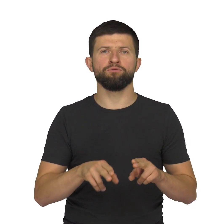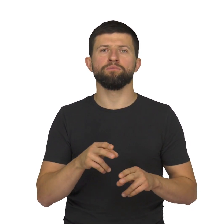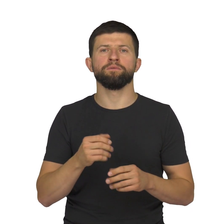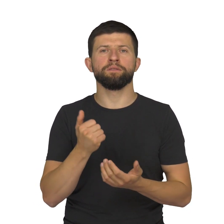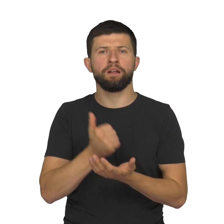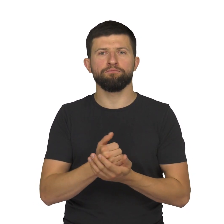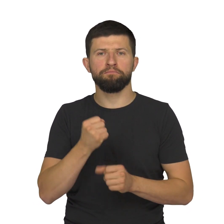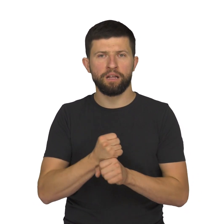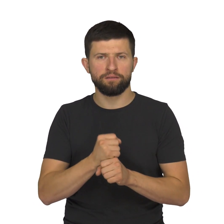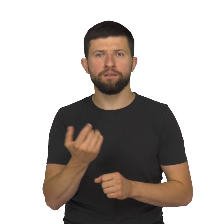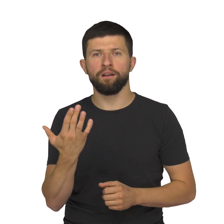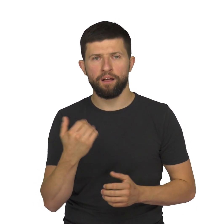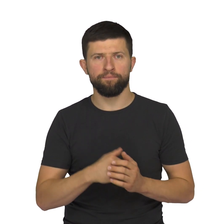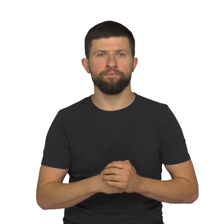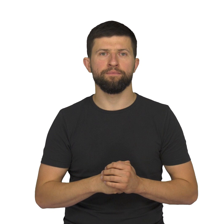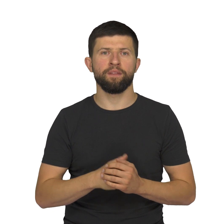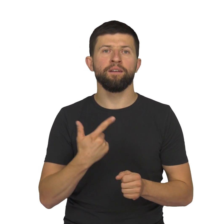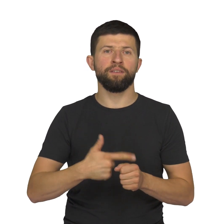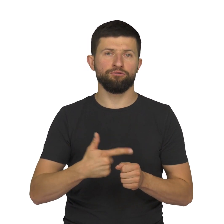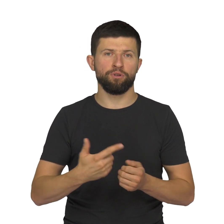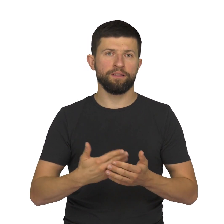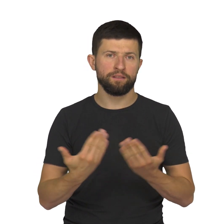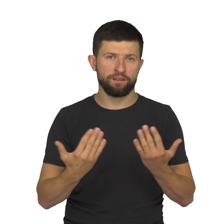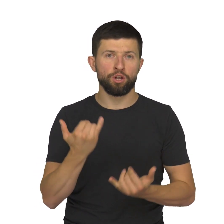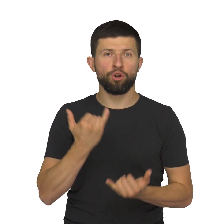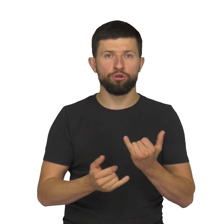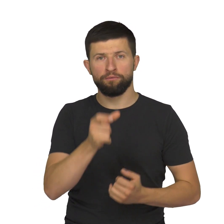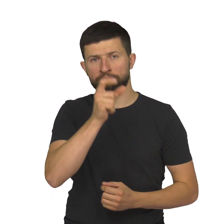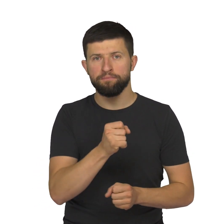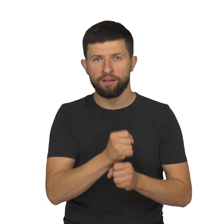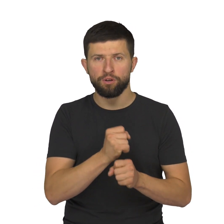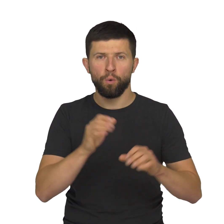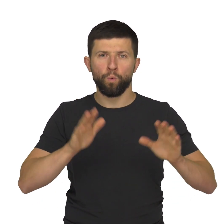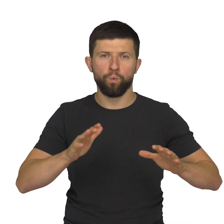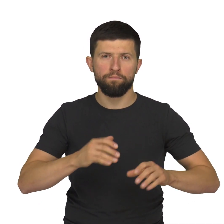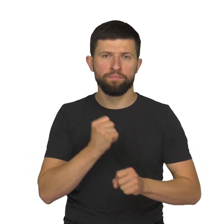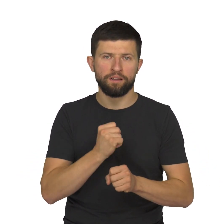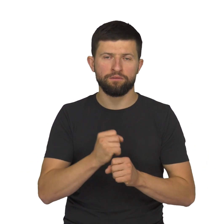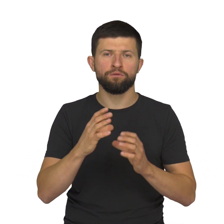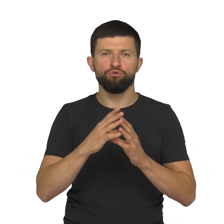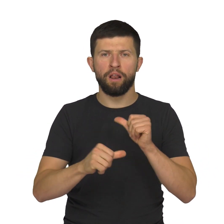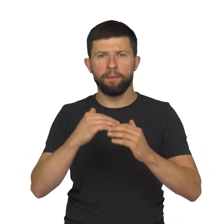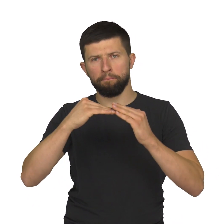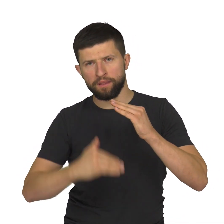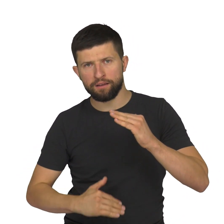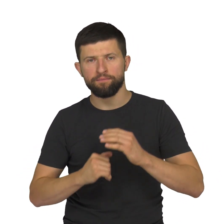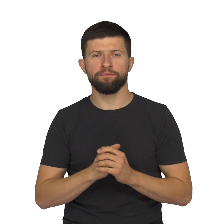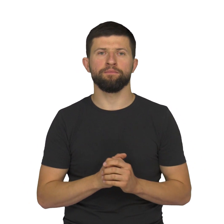jest uzależniony od stażu pracy i wynosi: 20 dni jeżeli pracownik jest zatrudniony krócej niż 10 lat.